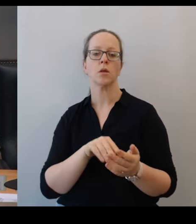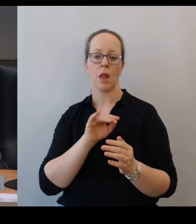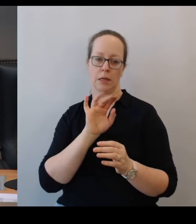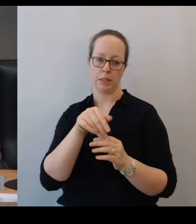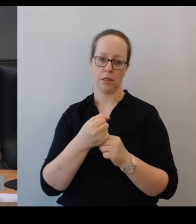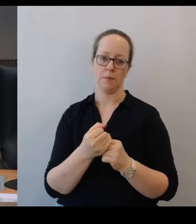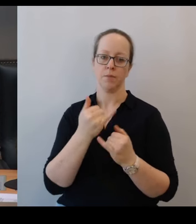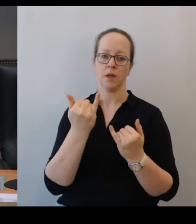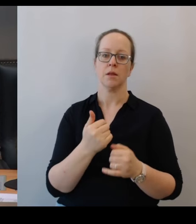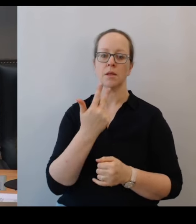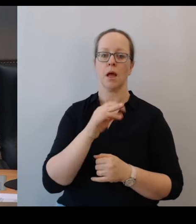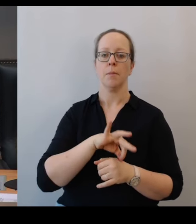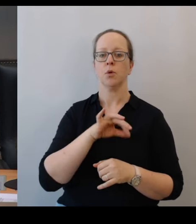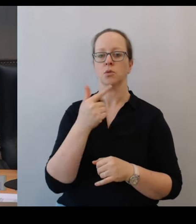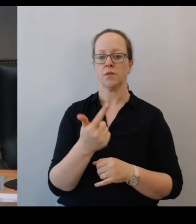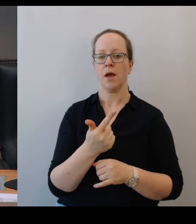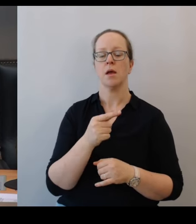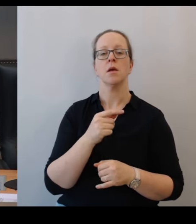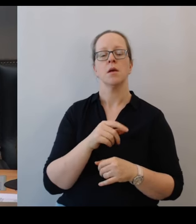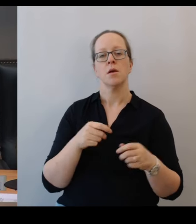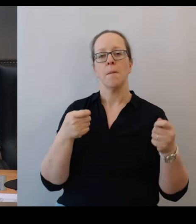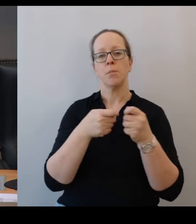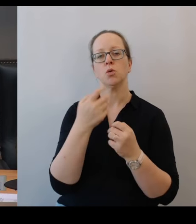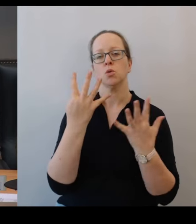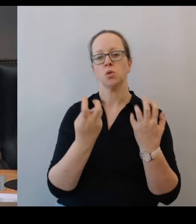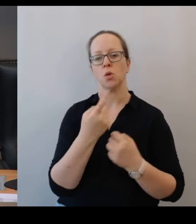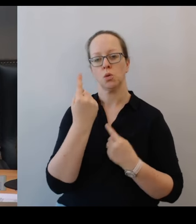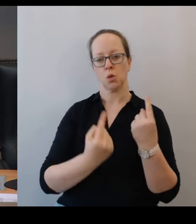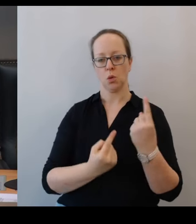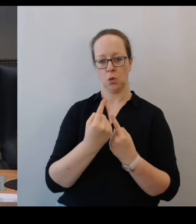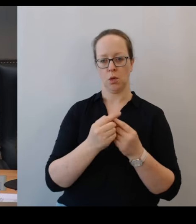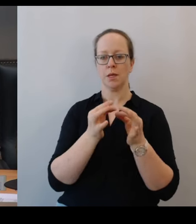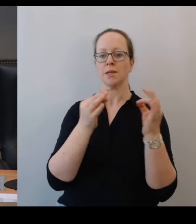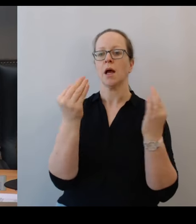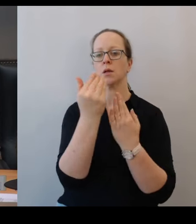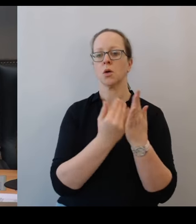Tagesordnungspunkt 38. Da geht es um den Antrag der Fraktion Bündnis